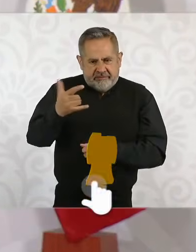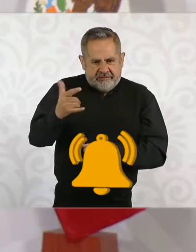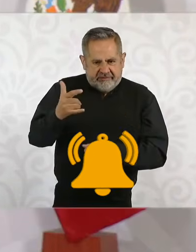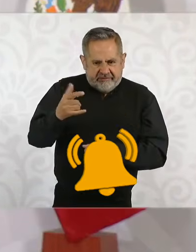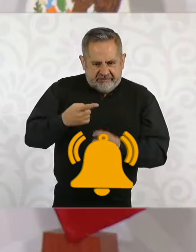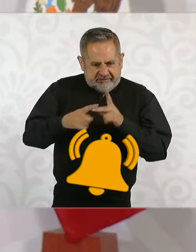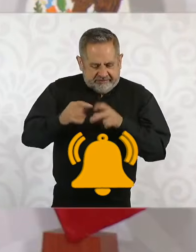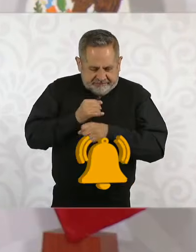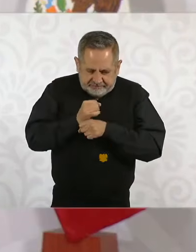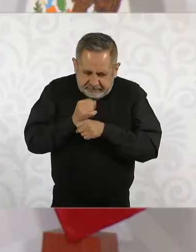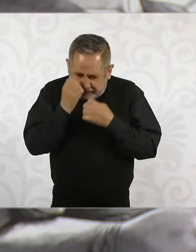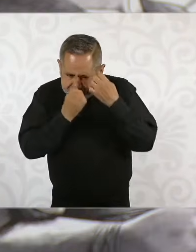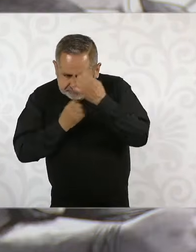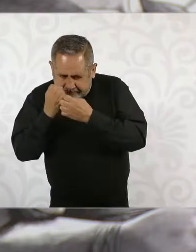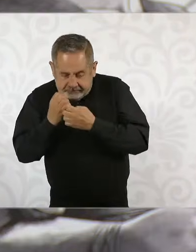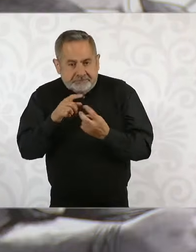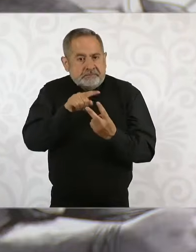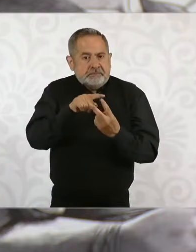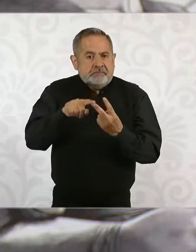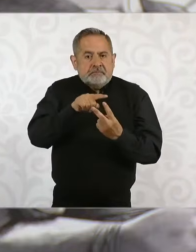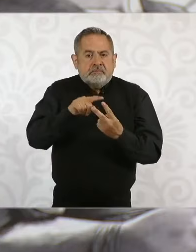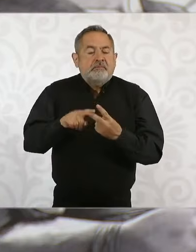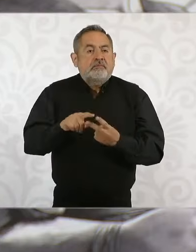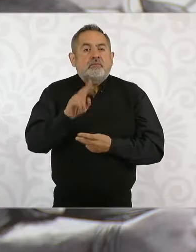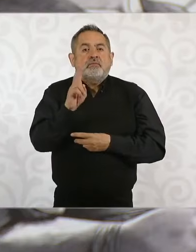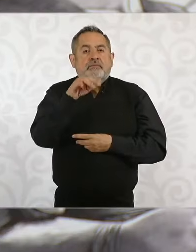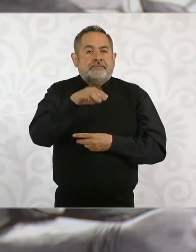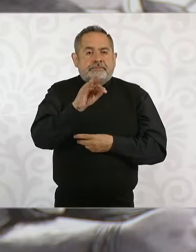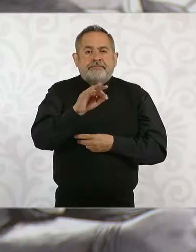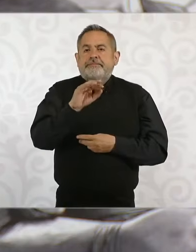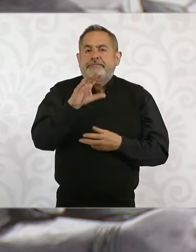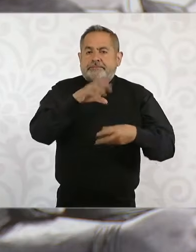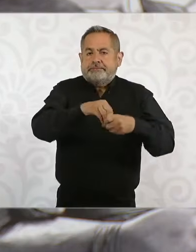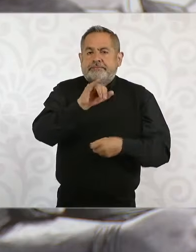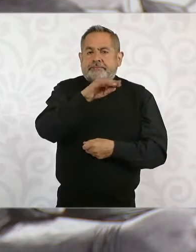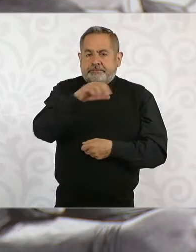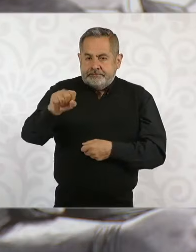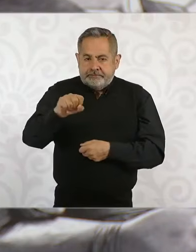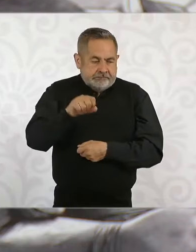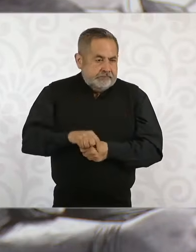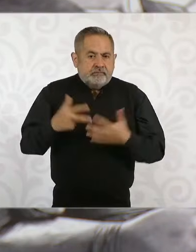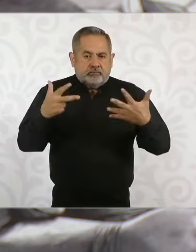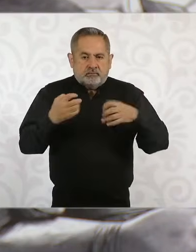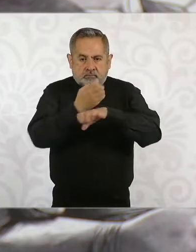observacional en 12 unidades de medicina familiar del IMS distribuidas en ocho estados y para este